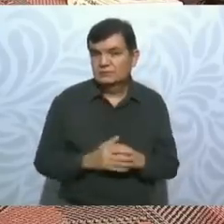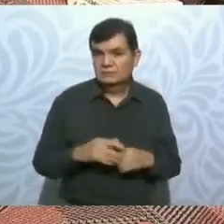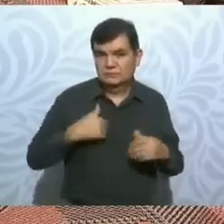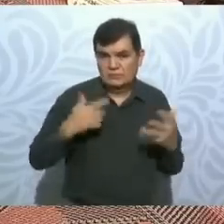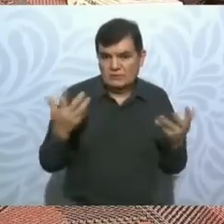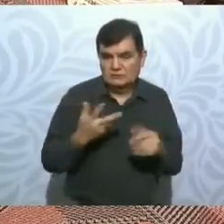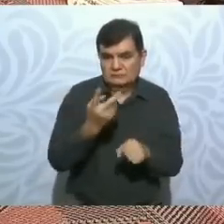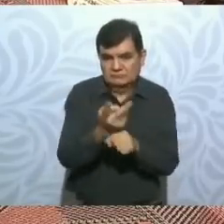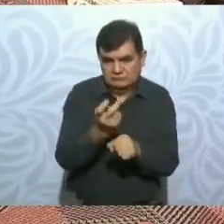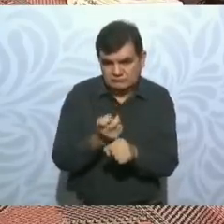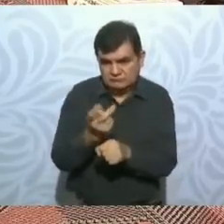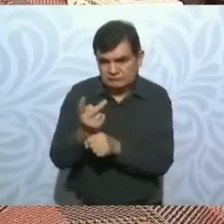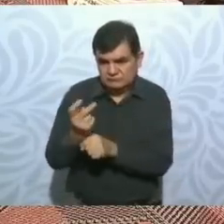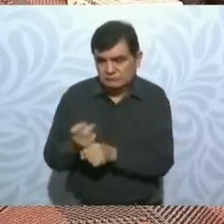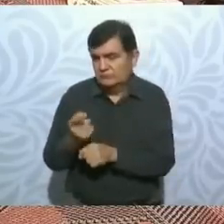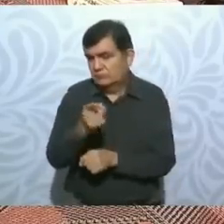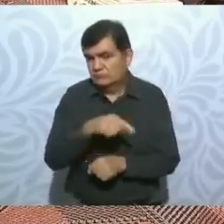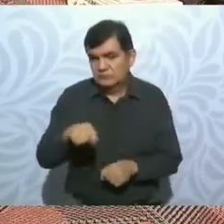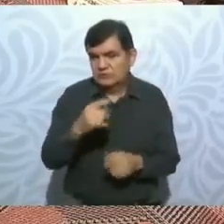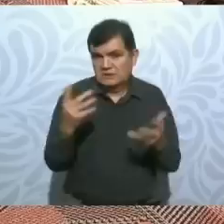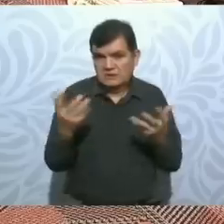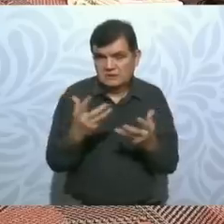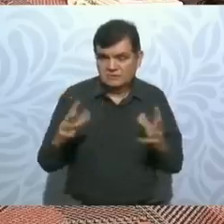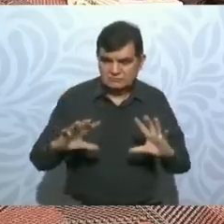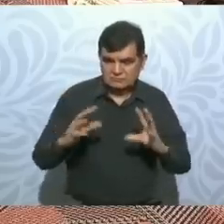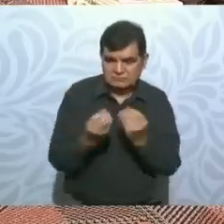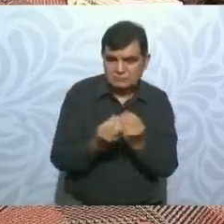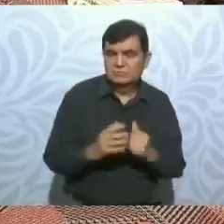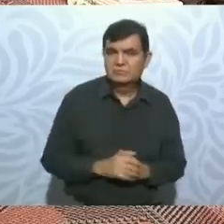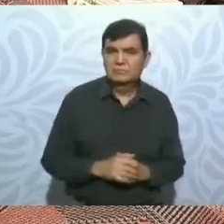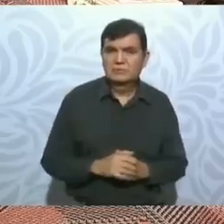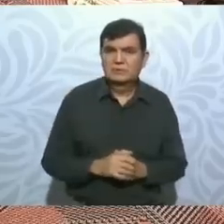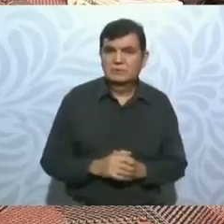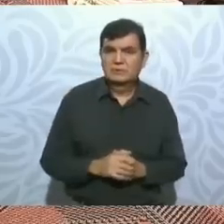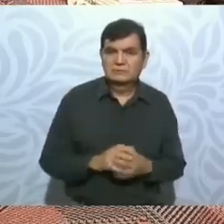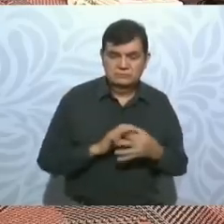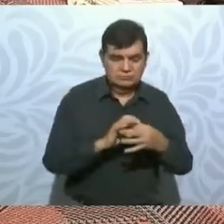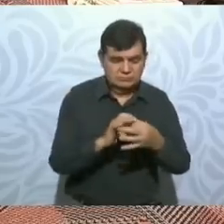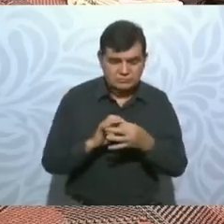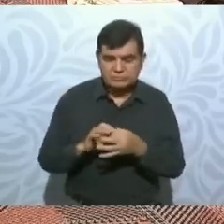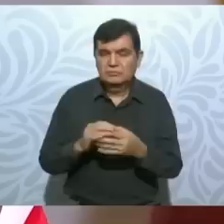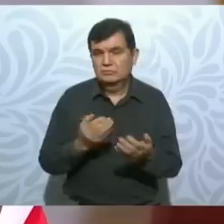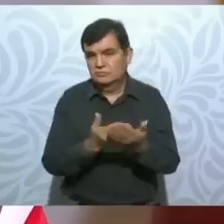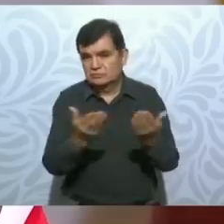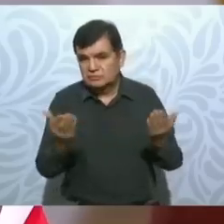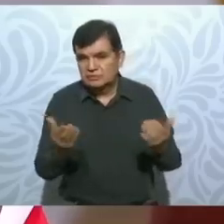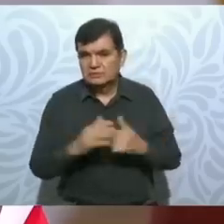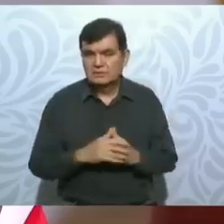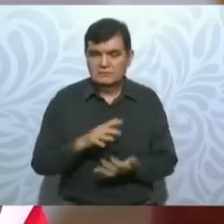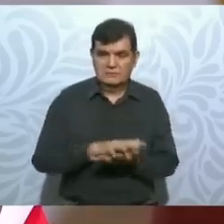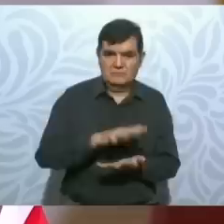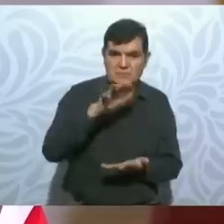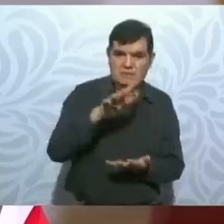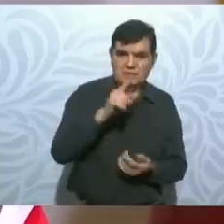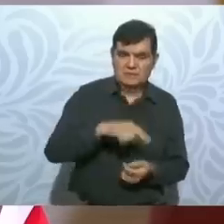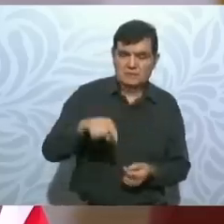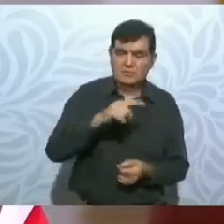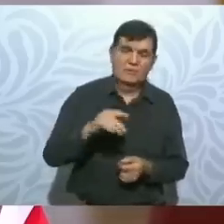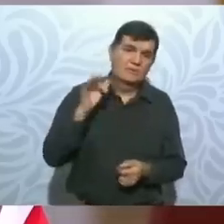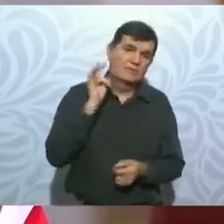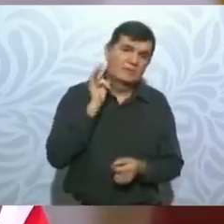que podamos hacerlo eh conjuntamente eh ustedes la mayoría de las fiscalías o casi todas ya son